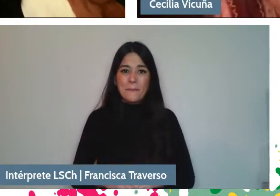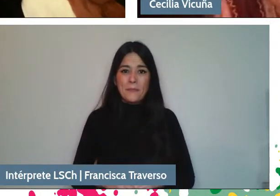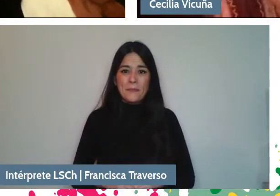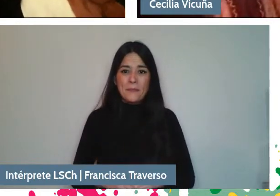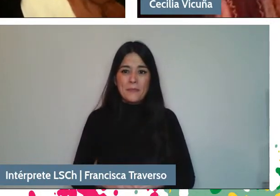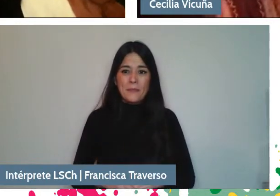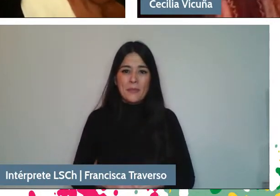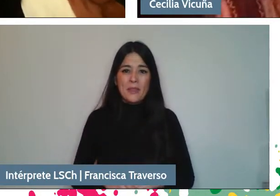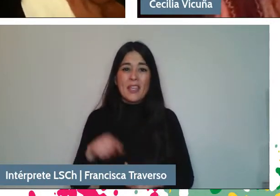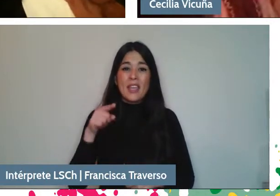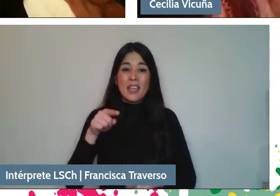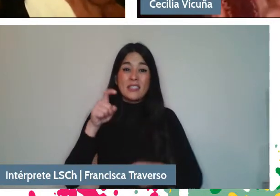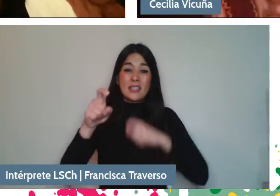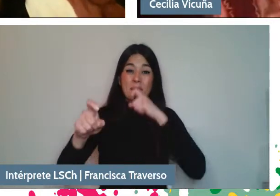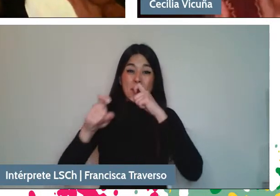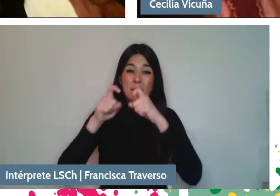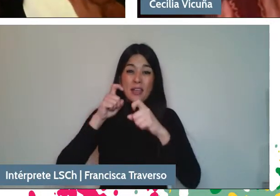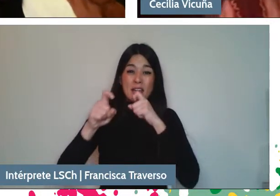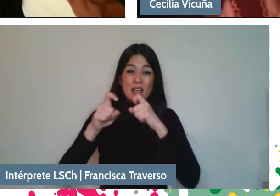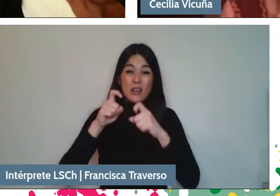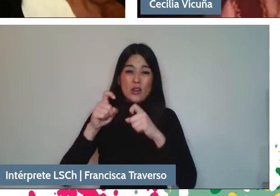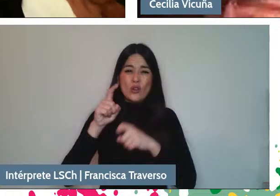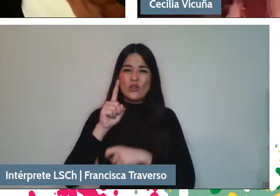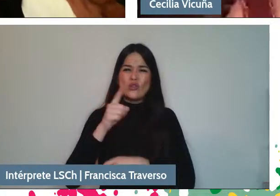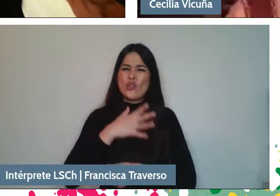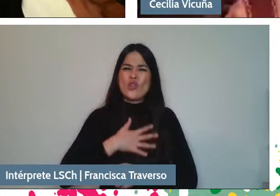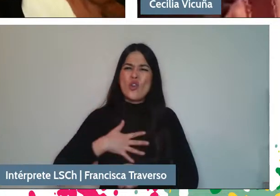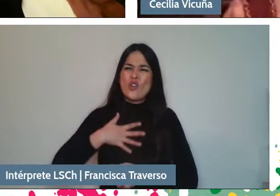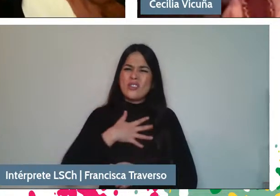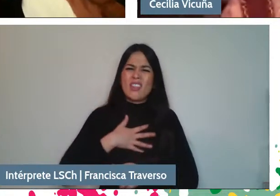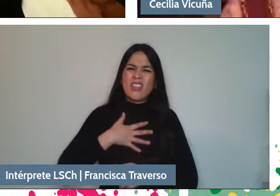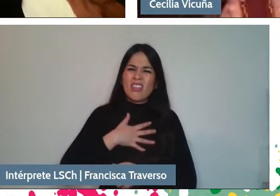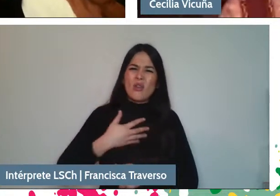Y ese peligro yo no lo sentí cuando estaba en Chile en la epoca de lo neopopular